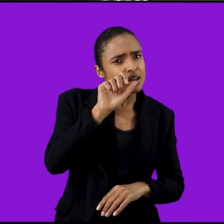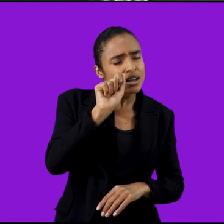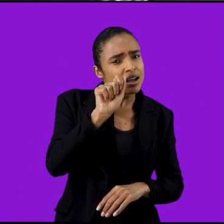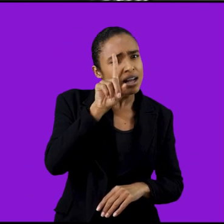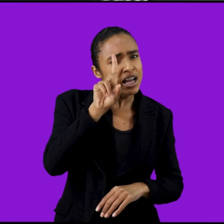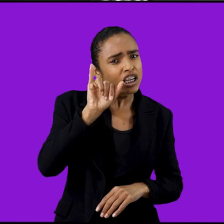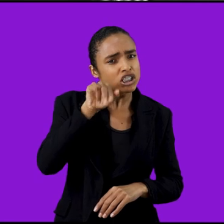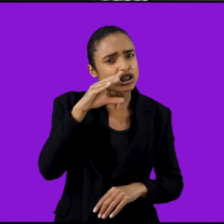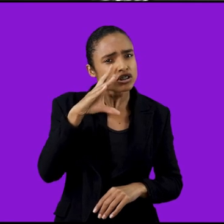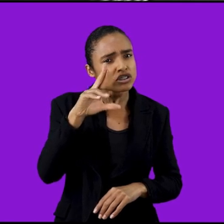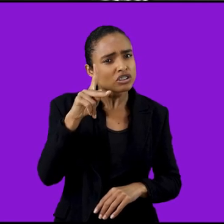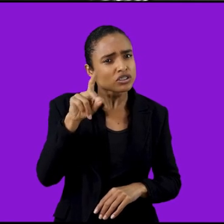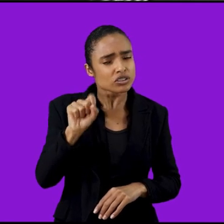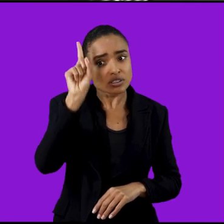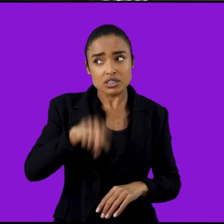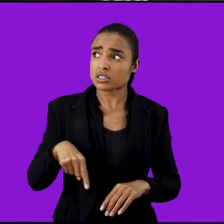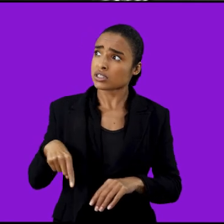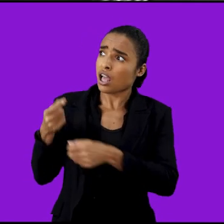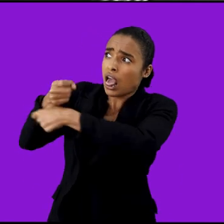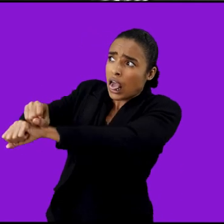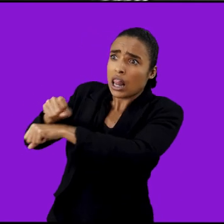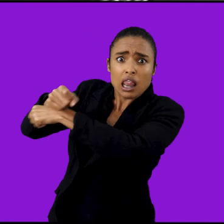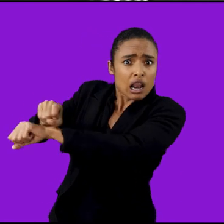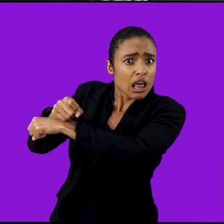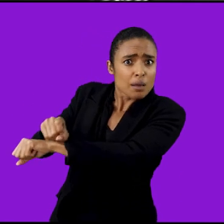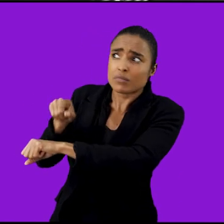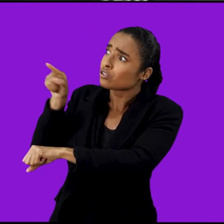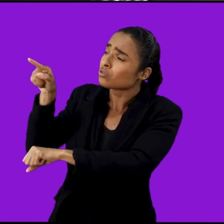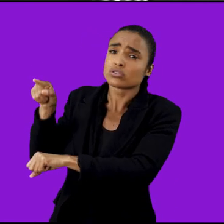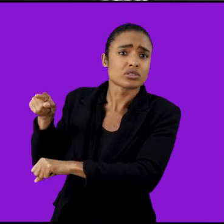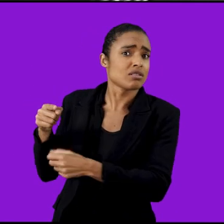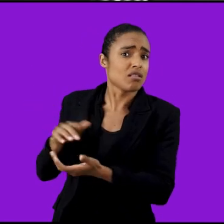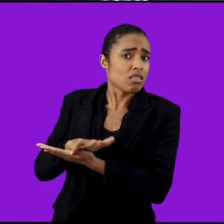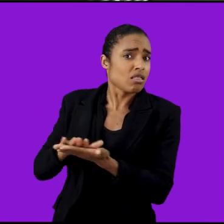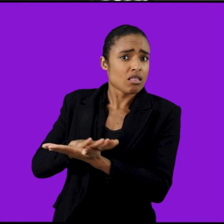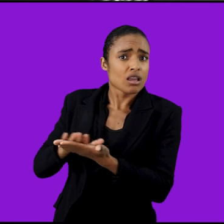Isso, né? São explorados de uma maneira que ninguém dá crédito